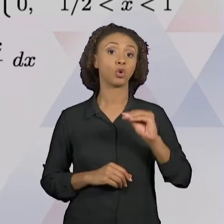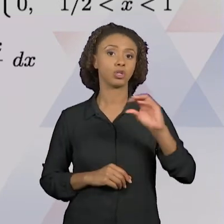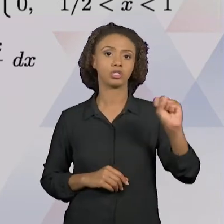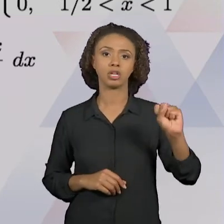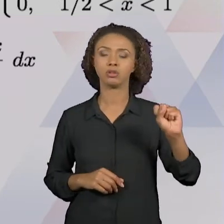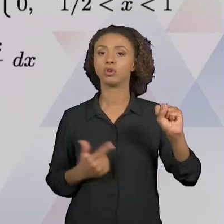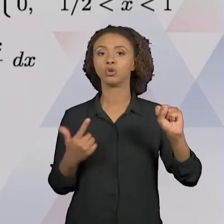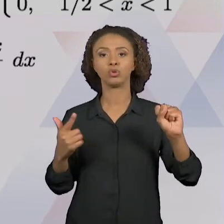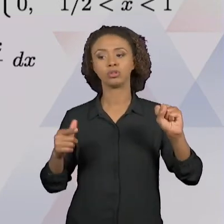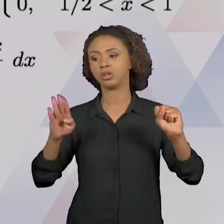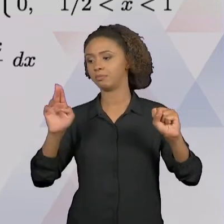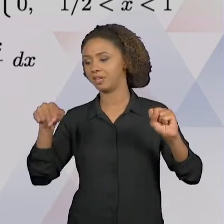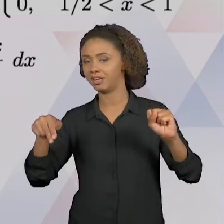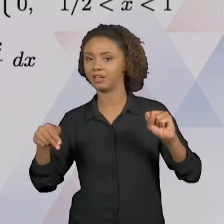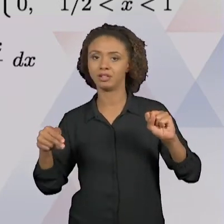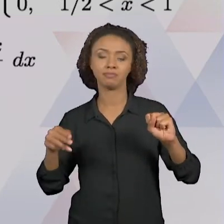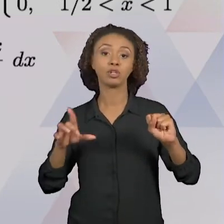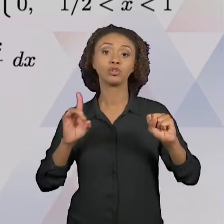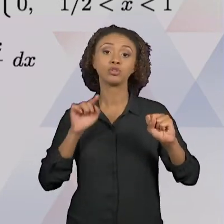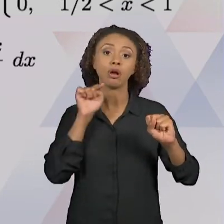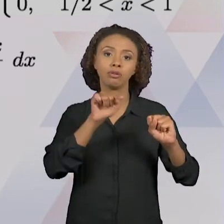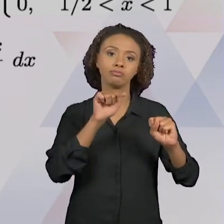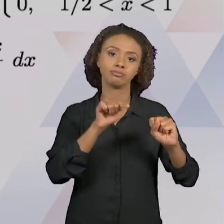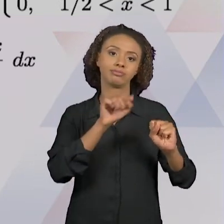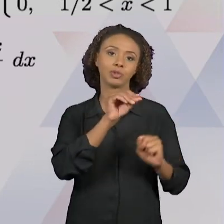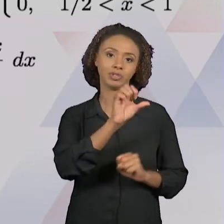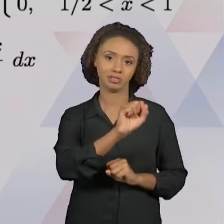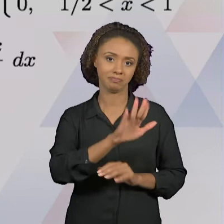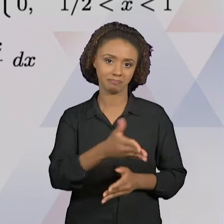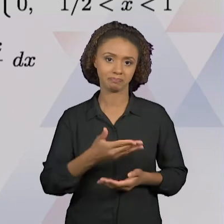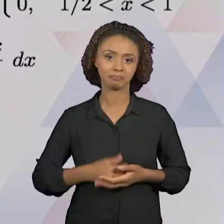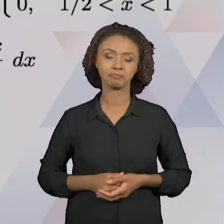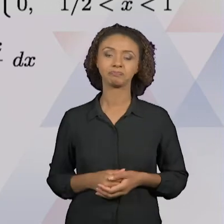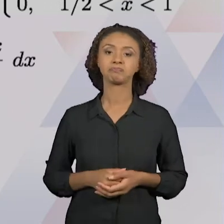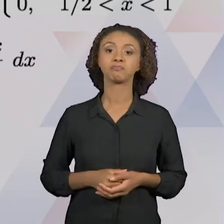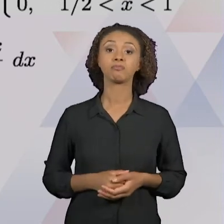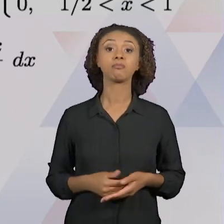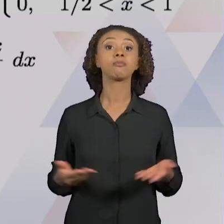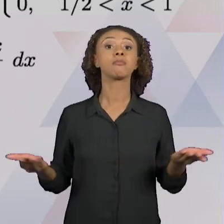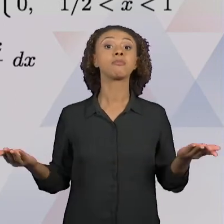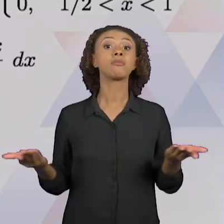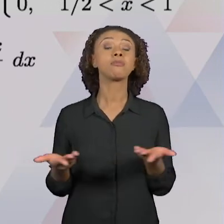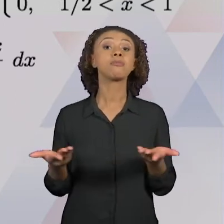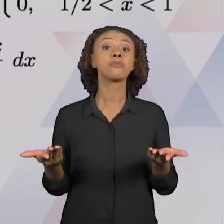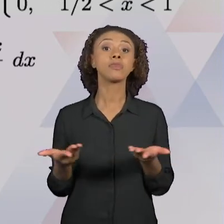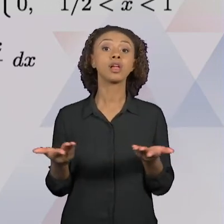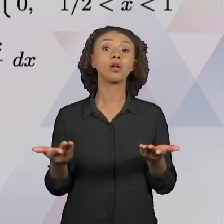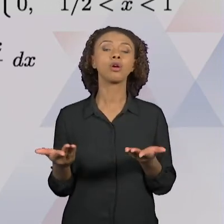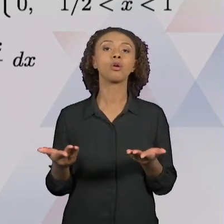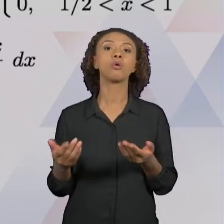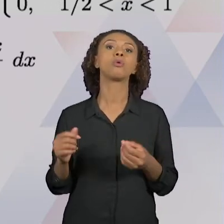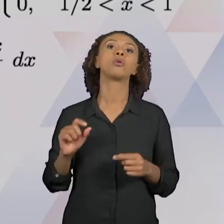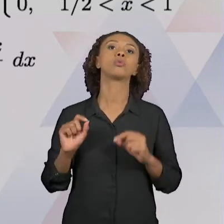"BN", PORQUE A GENTE QUER SÓ A PARCELA EM COSSENO. ENTÃO QUANDO FAZEMOS ISSO, O INTERVALO AQUI ENTÃO A GENTE VAI...